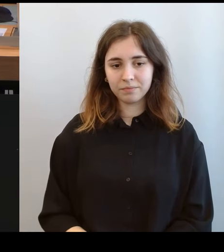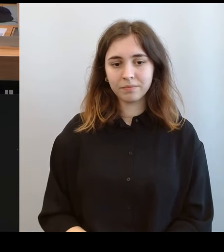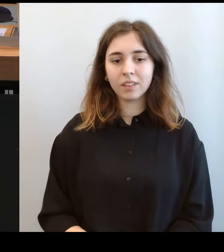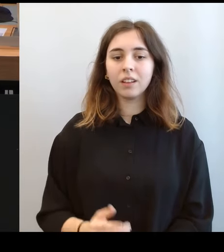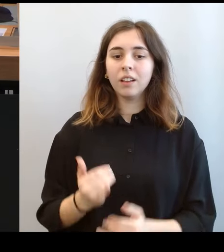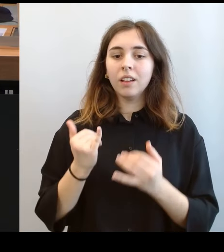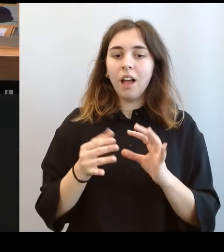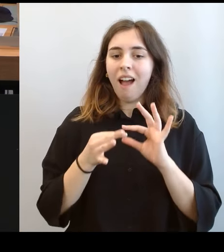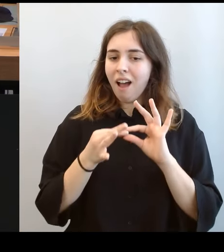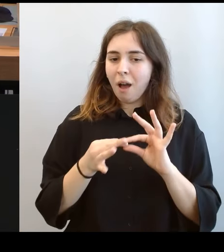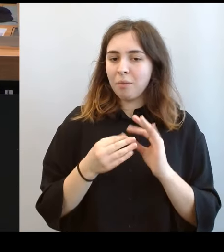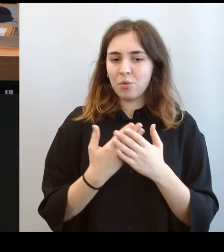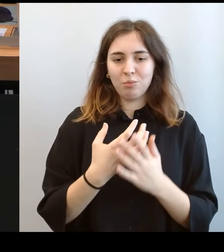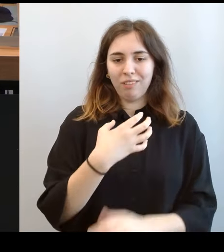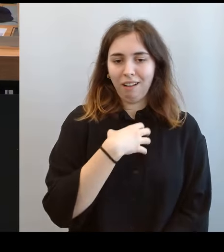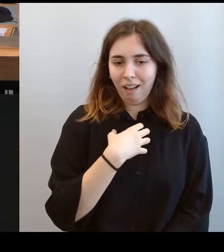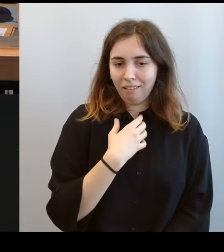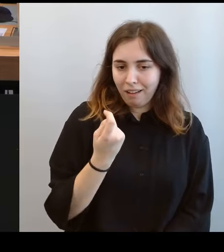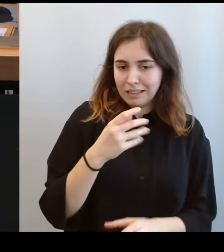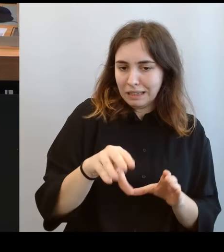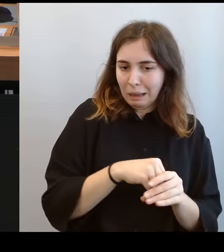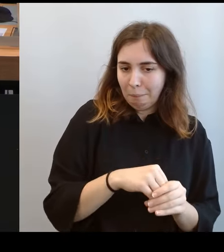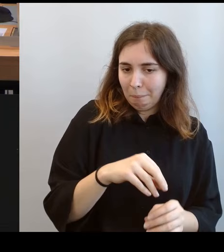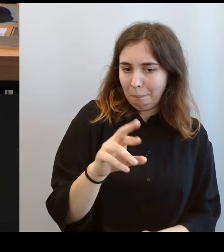Mitglied ist und auch bei welchem Kinderarzt, bei welcher Kinderärztin